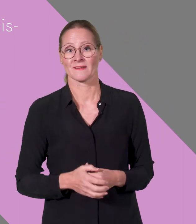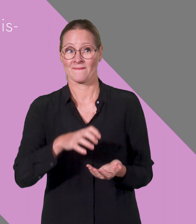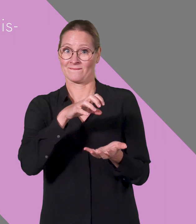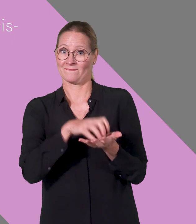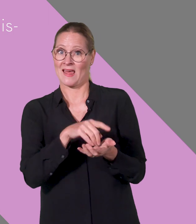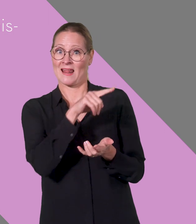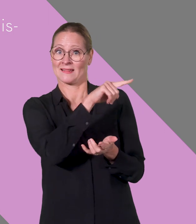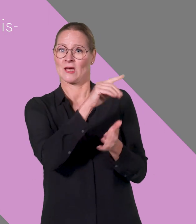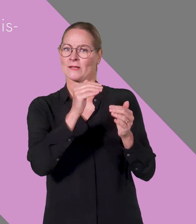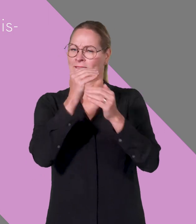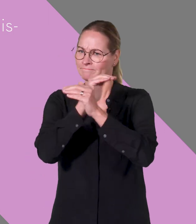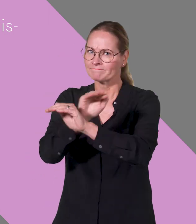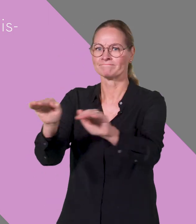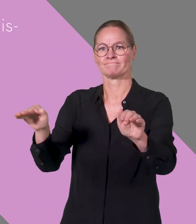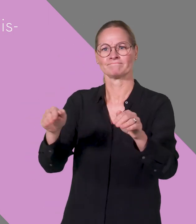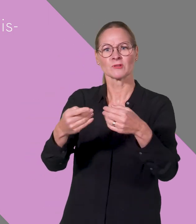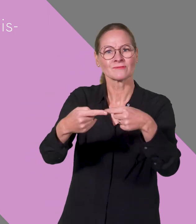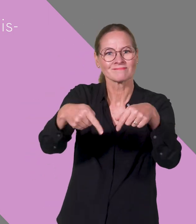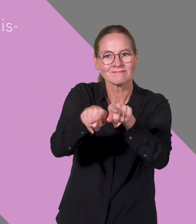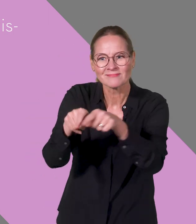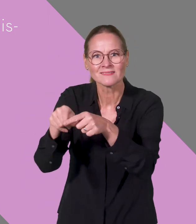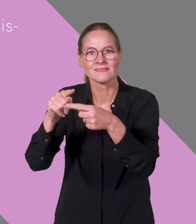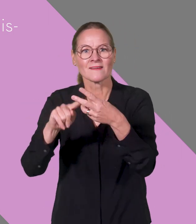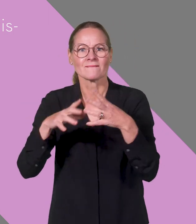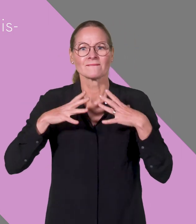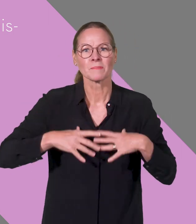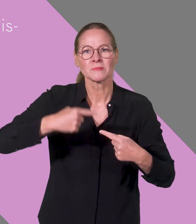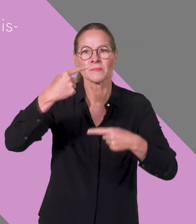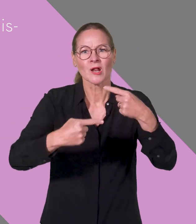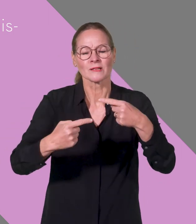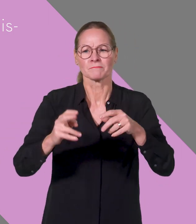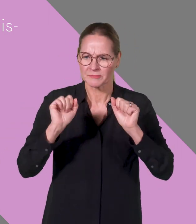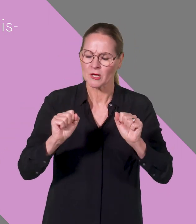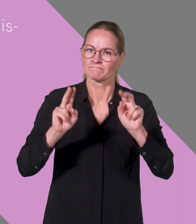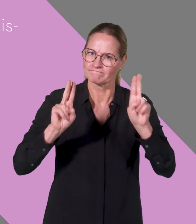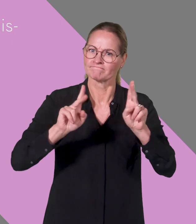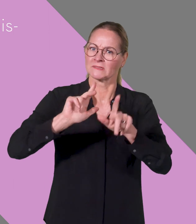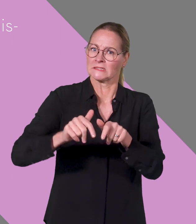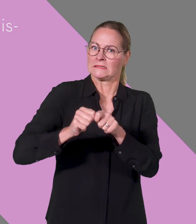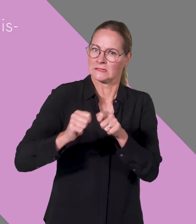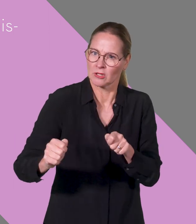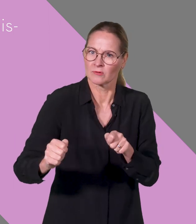Valtion suunnalta peräänkuulutetaan todellista sitoutumista - toimenpiteisiin ja vammaispolitiikkaan.